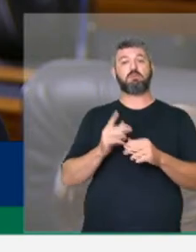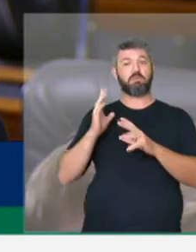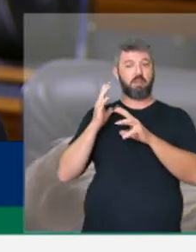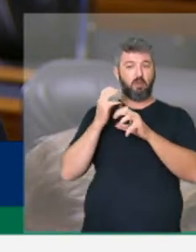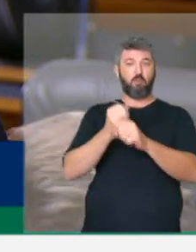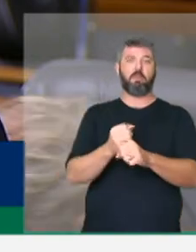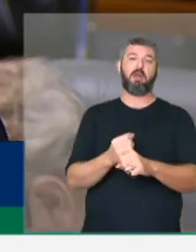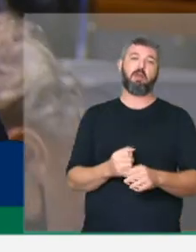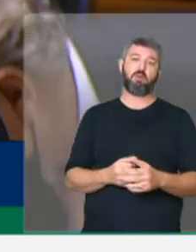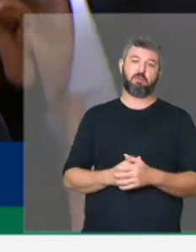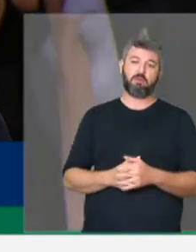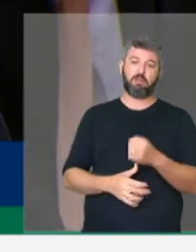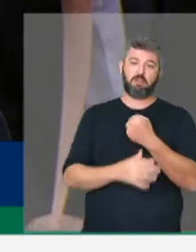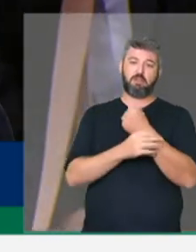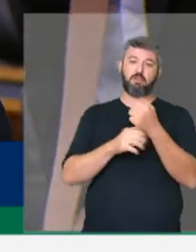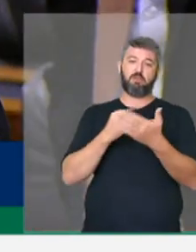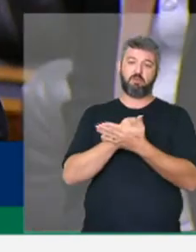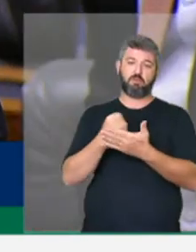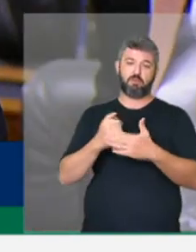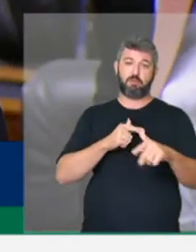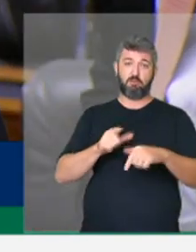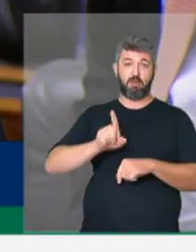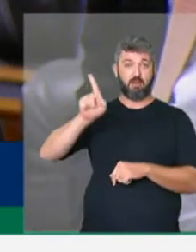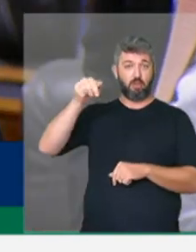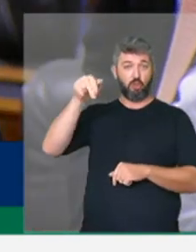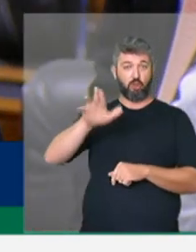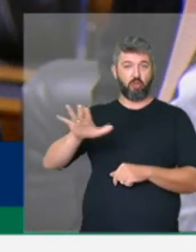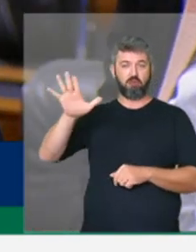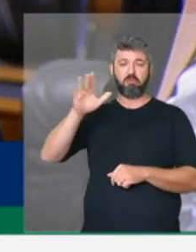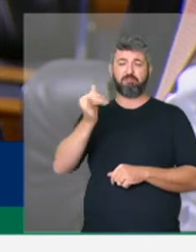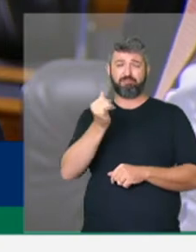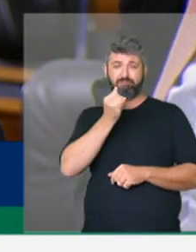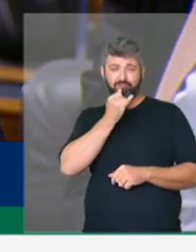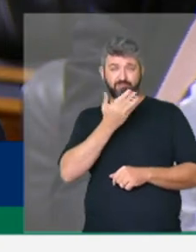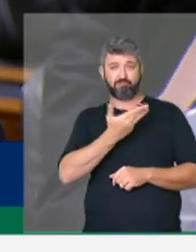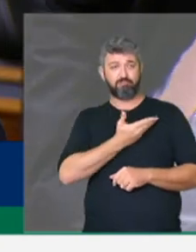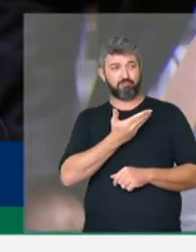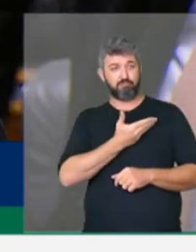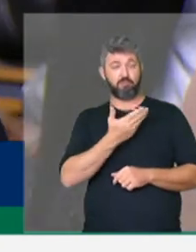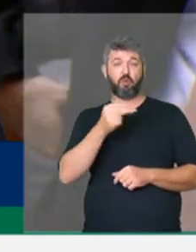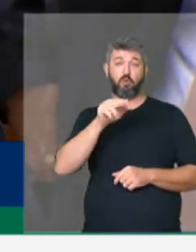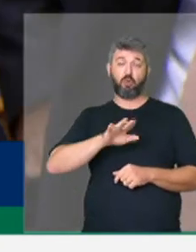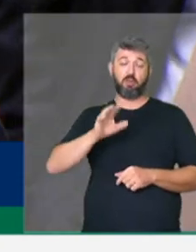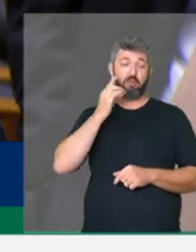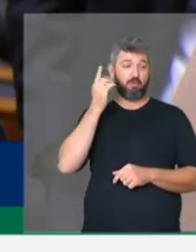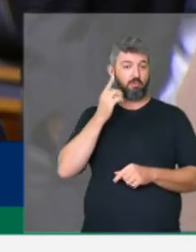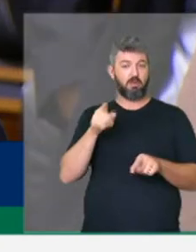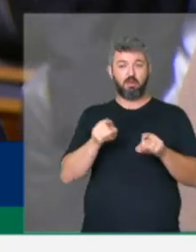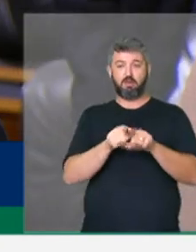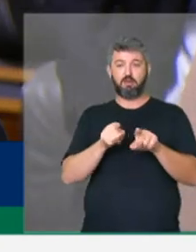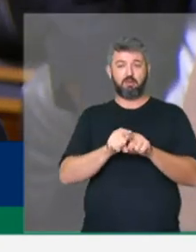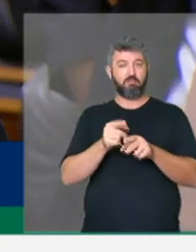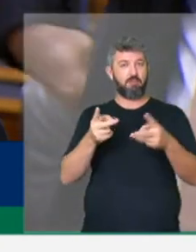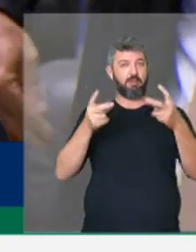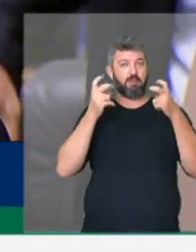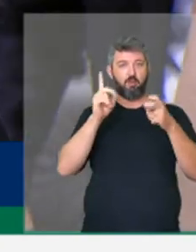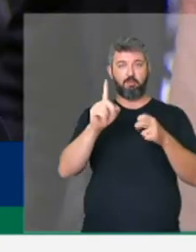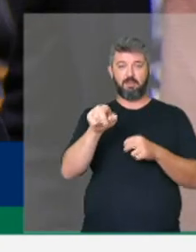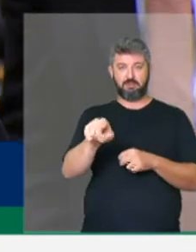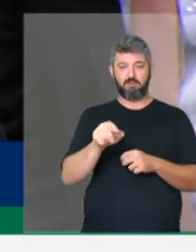AQUI DEFENDER UM SEGMENTO EMPRESARIAL QUE É TÃO IMPORTANTE PARA GERAR EMPREGO NUMA REGIÃO TÃO SUSCITO DESFAVORECIDA. OS PARLAMENTARES DO SUL AGIRAM